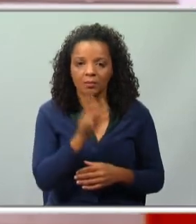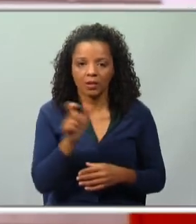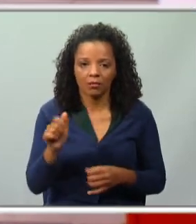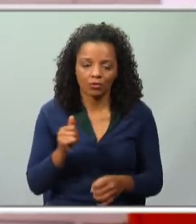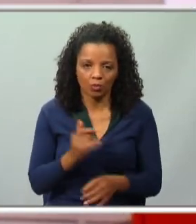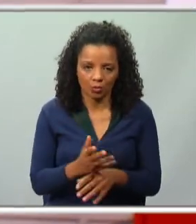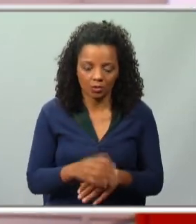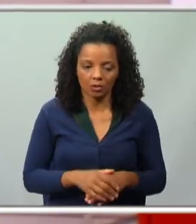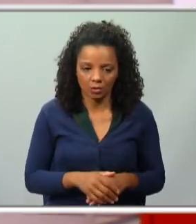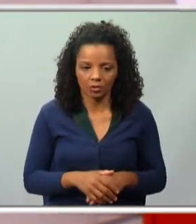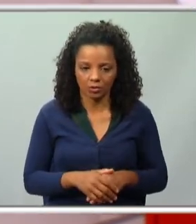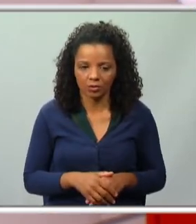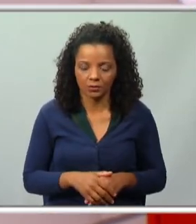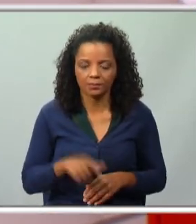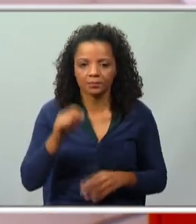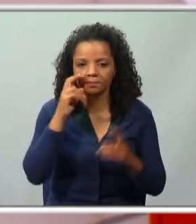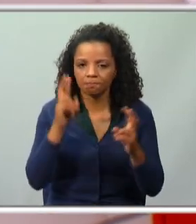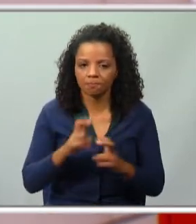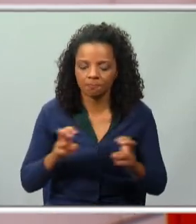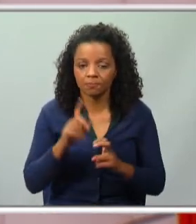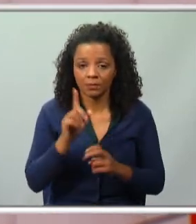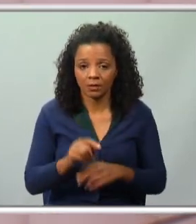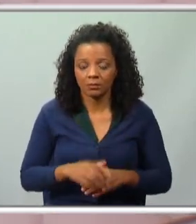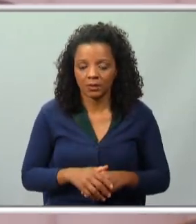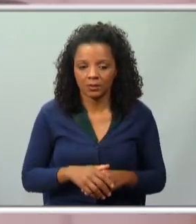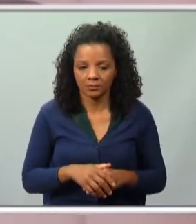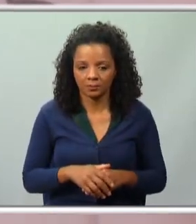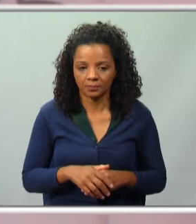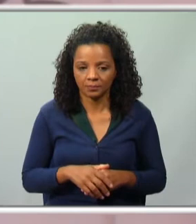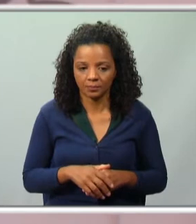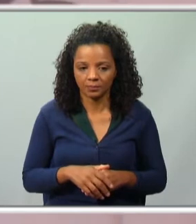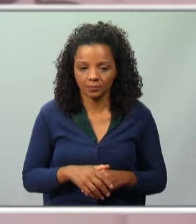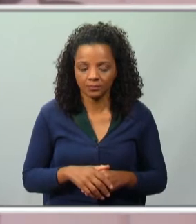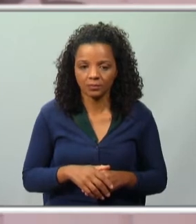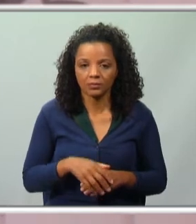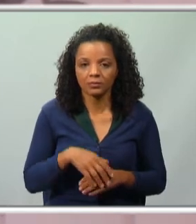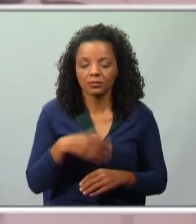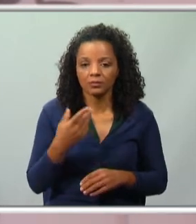homonimas e descobrir o que inclusivamente qual de que palavras 同音異義詞，找出什麼甚至哪個詞